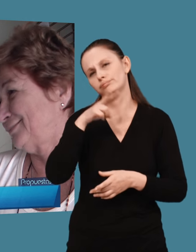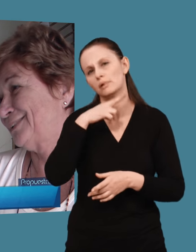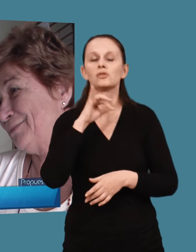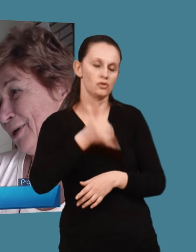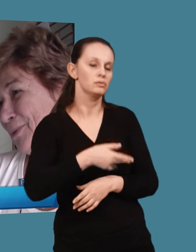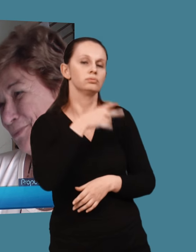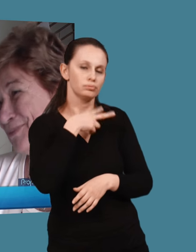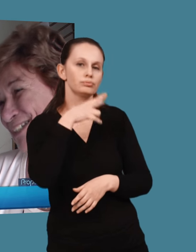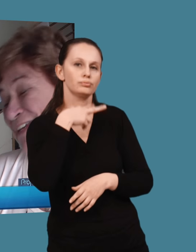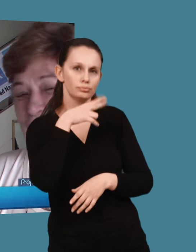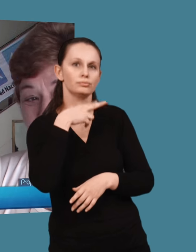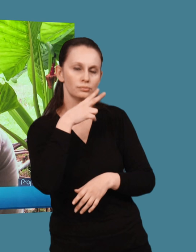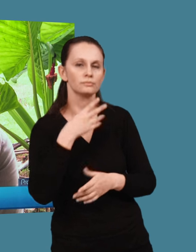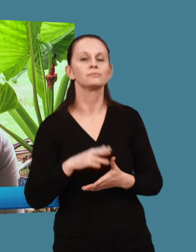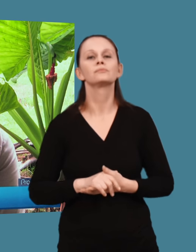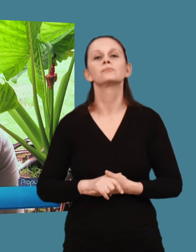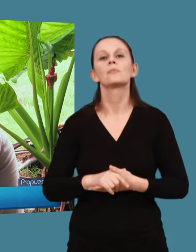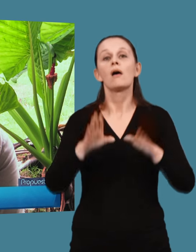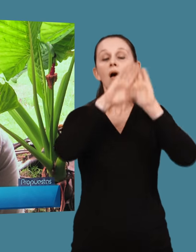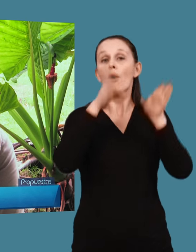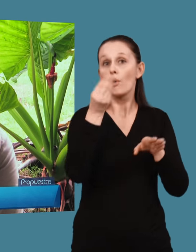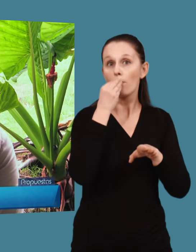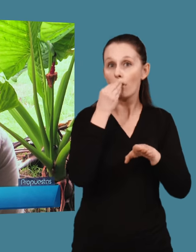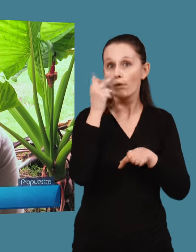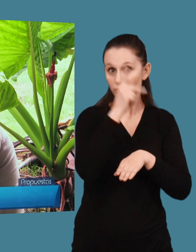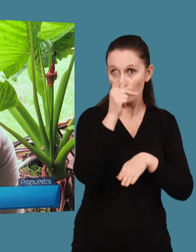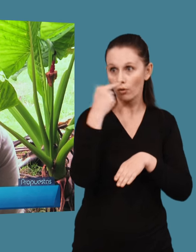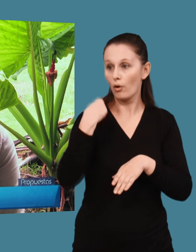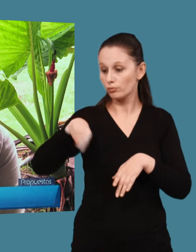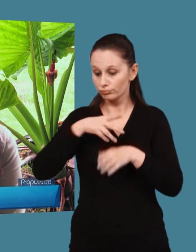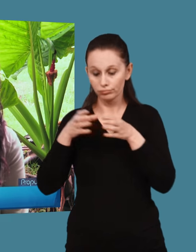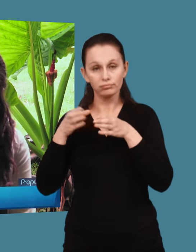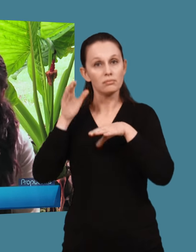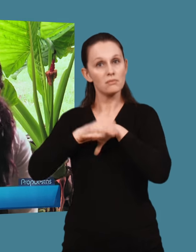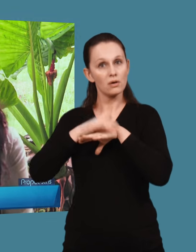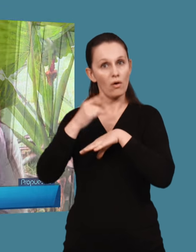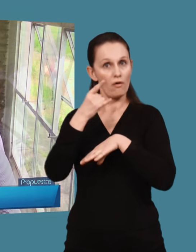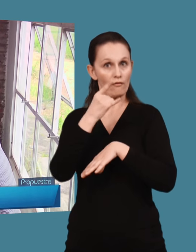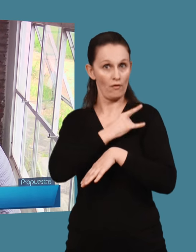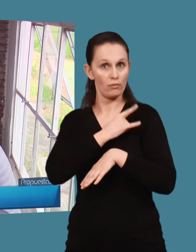Y si, verduras. Lo que es el comedor y kiosco, con mis amigos de acá de la facultad